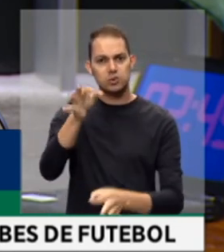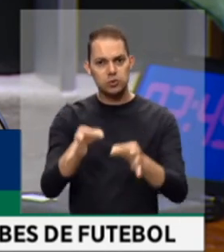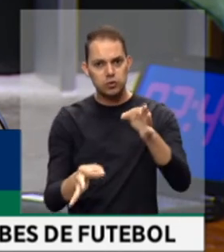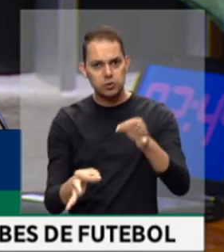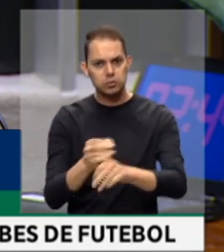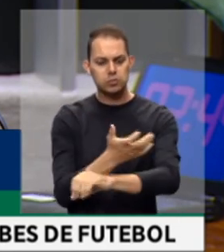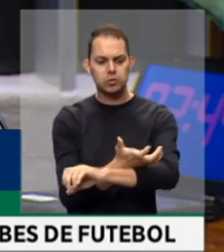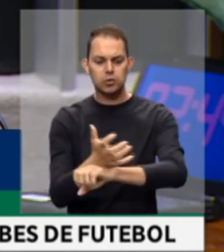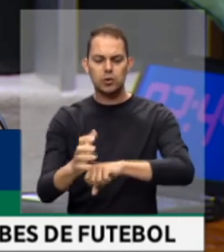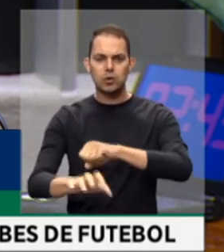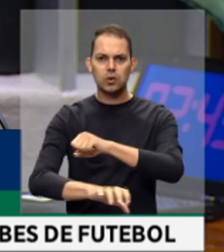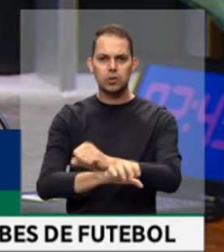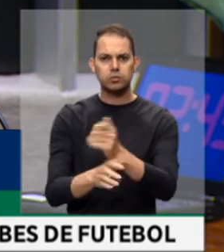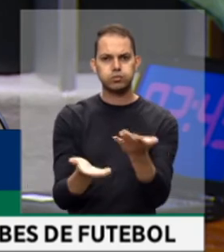SONHO POSSÍVEL DE UMA SOCIEDADE SOCIALMENTE JIÃ